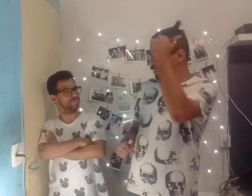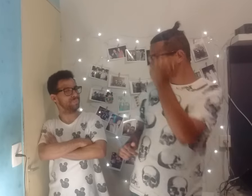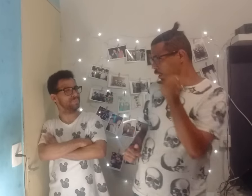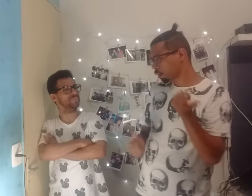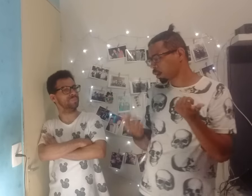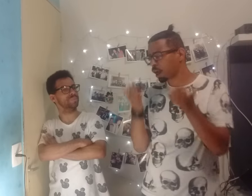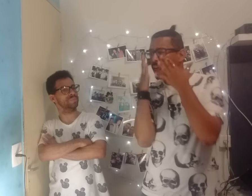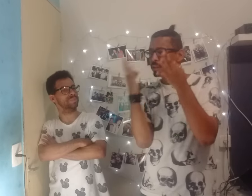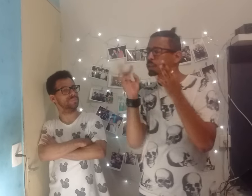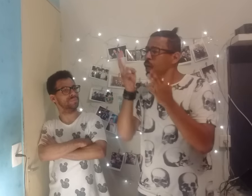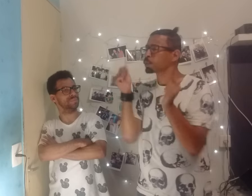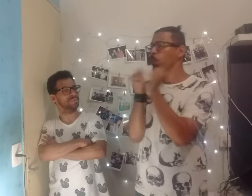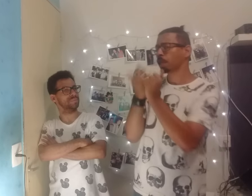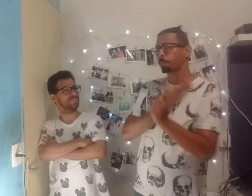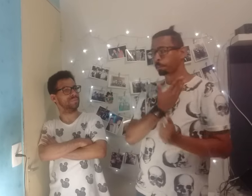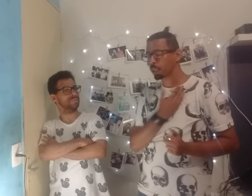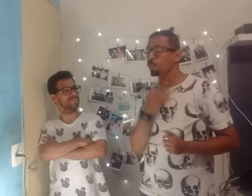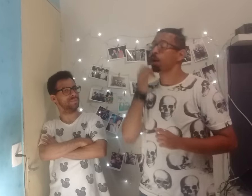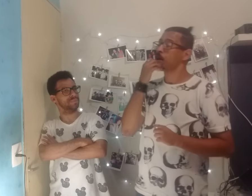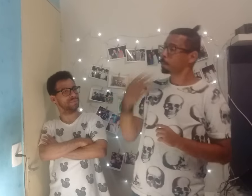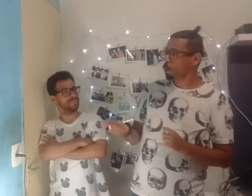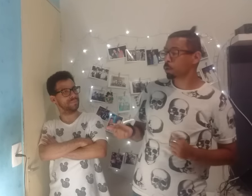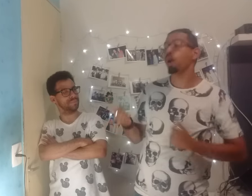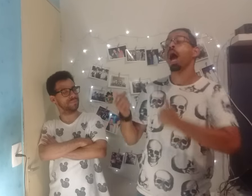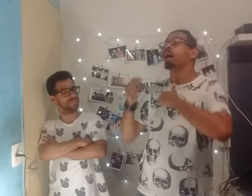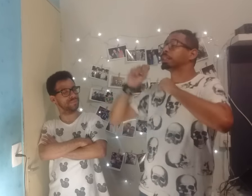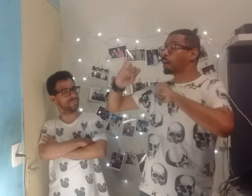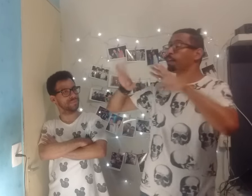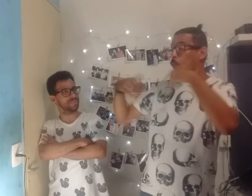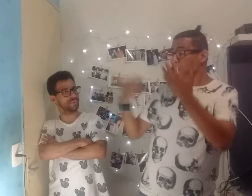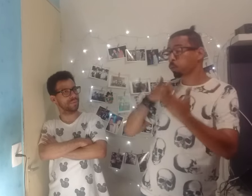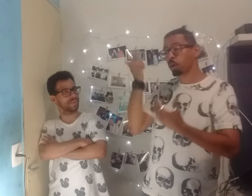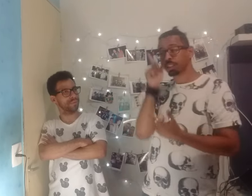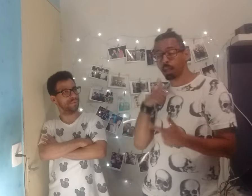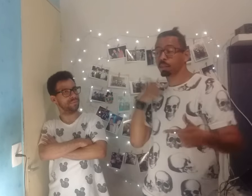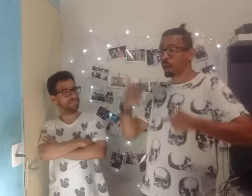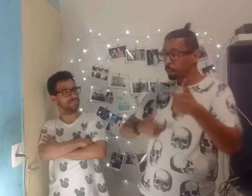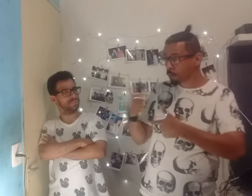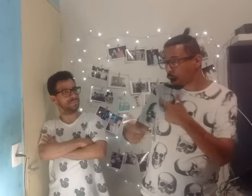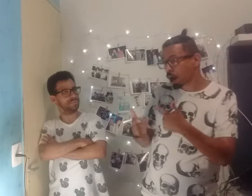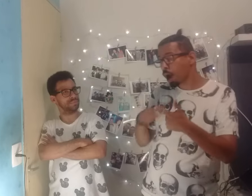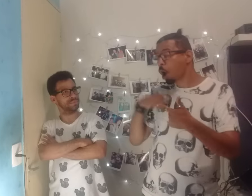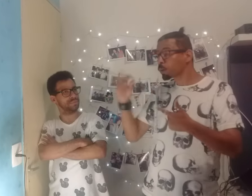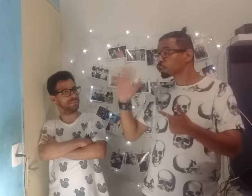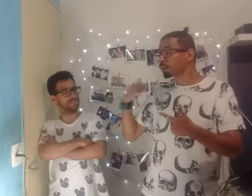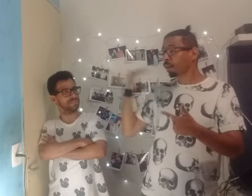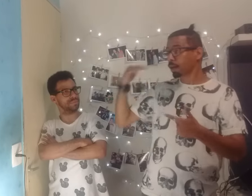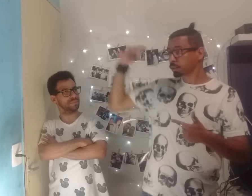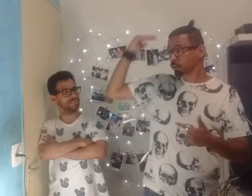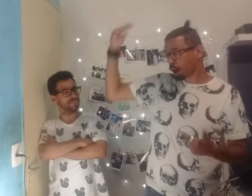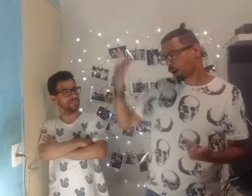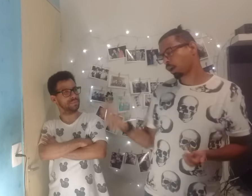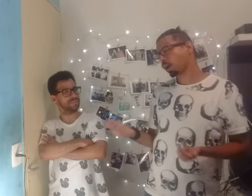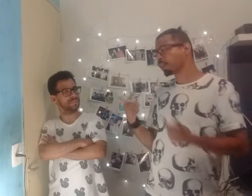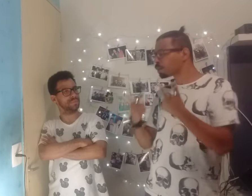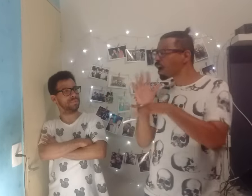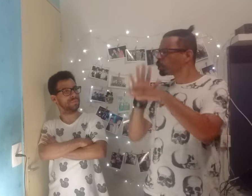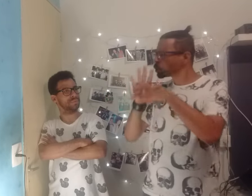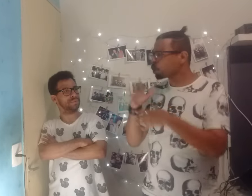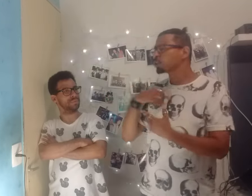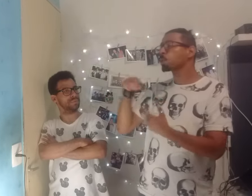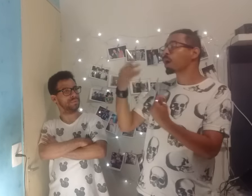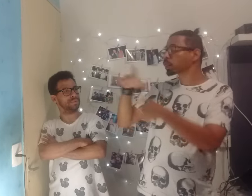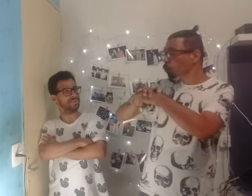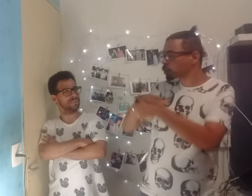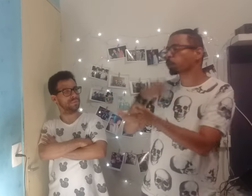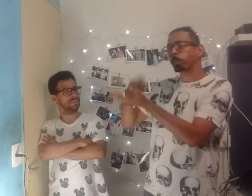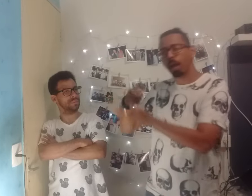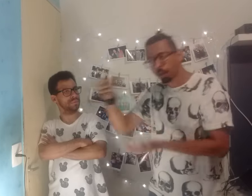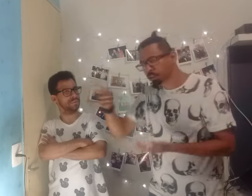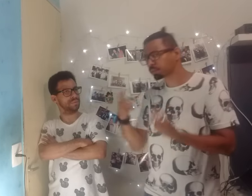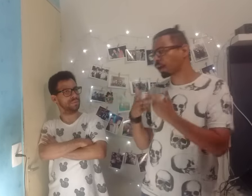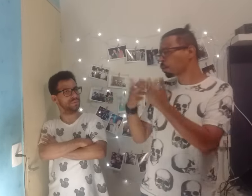sempre Atenção junto meues amigos quando eu consigo trabalha ajuda ...